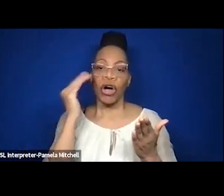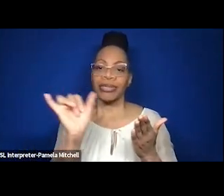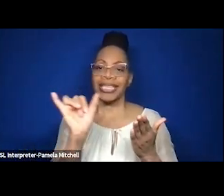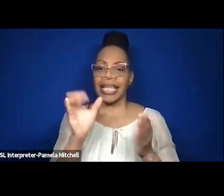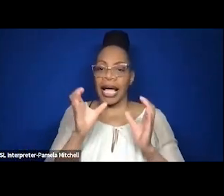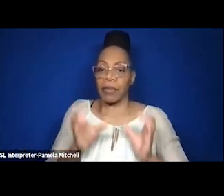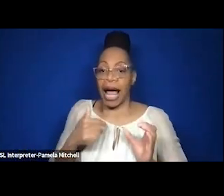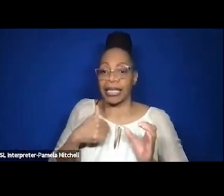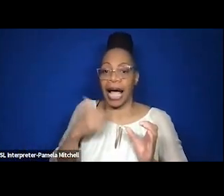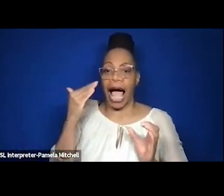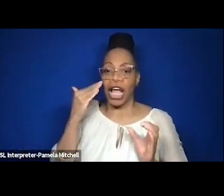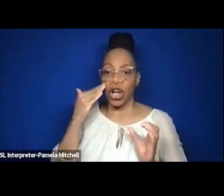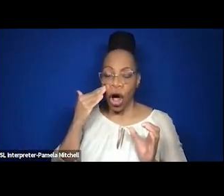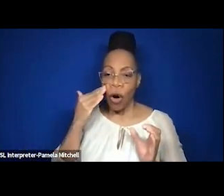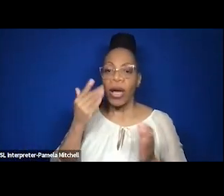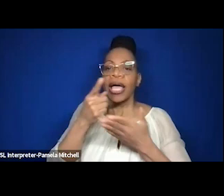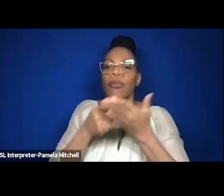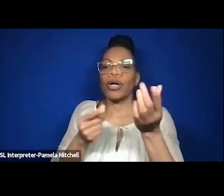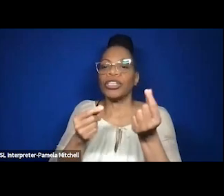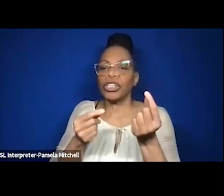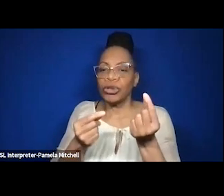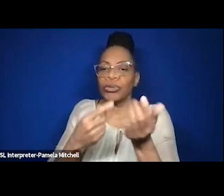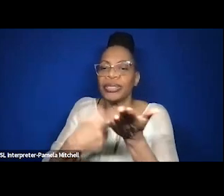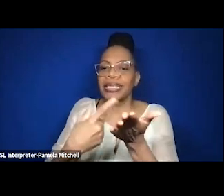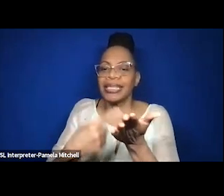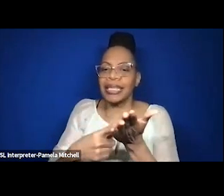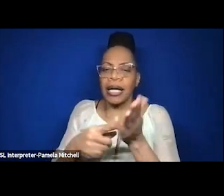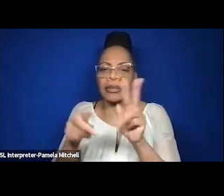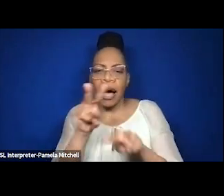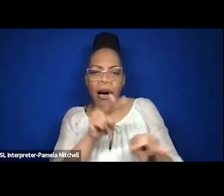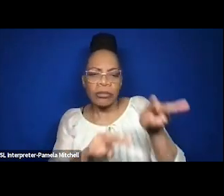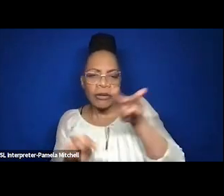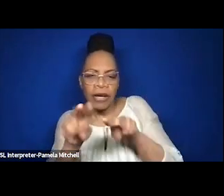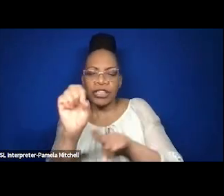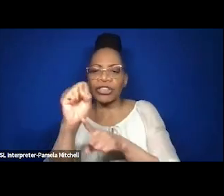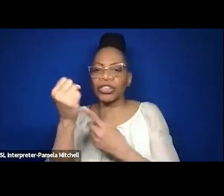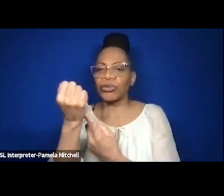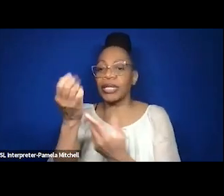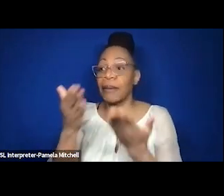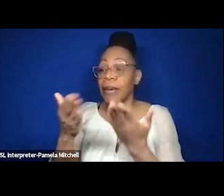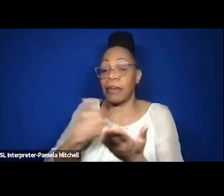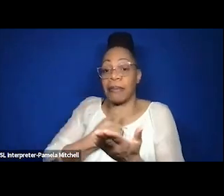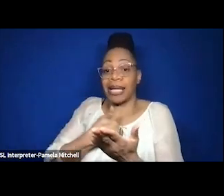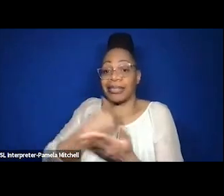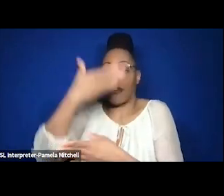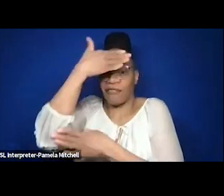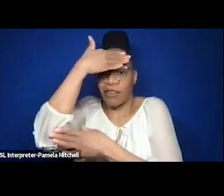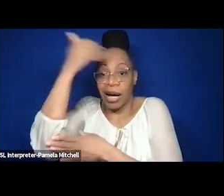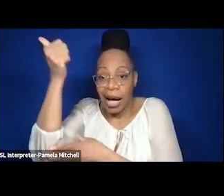y a menudo trae observaciones o situaciones que tal vez olvidé mencionar o tiene más detalles